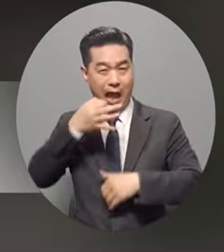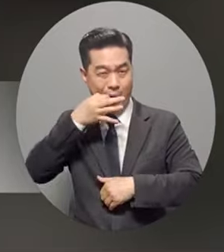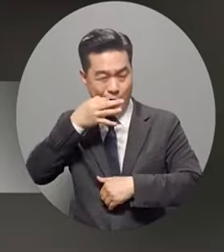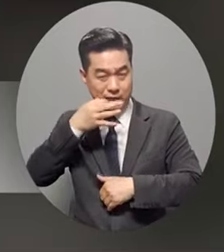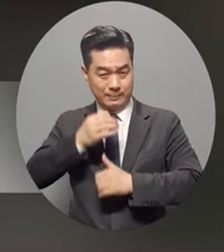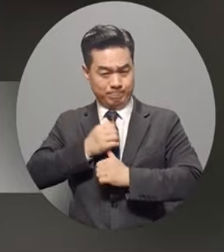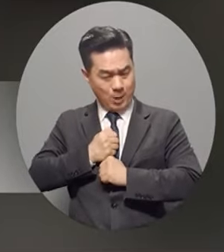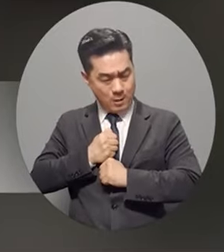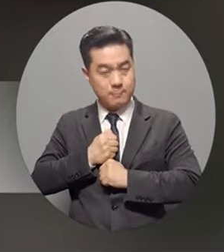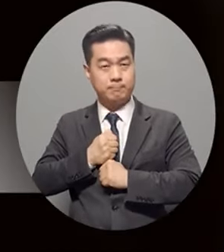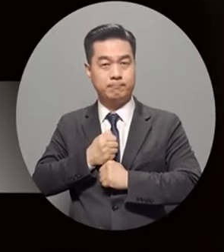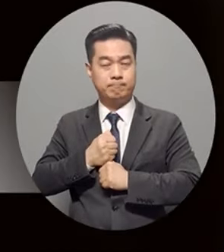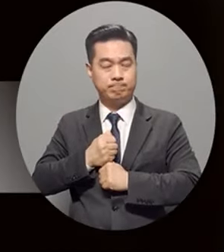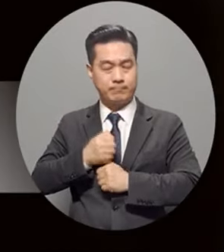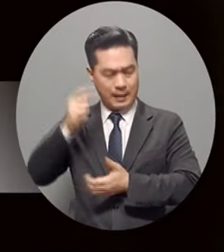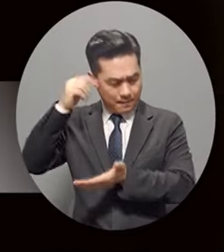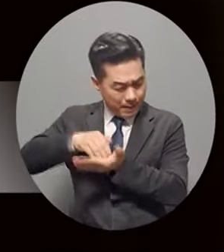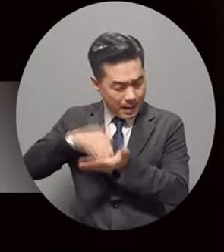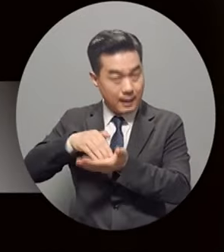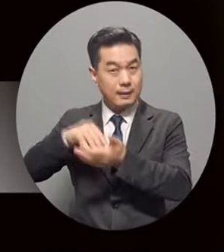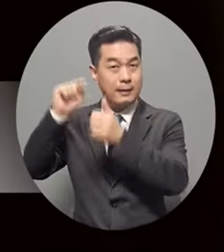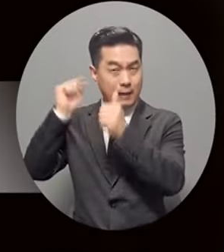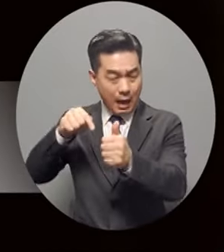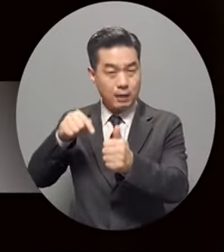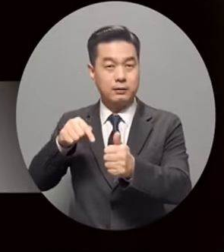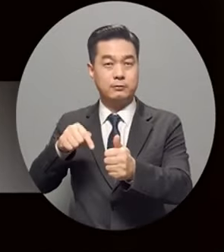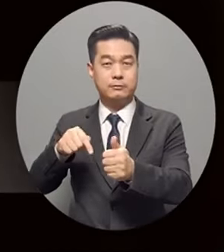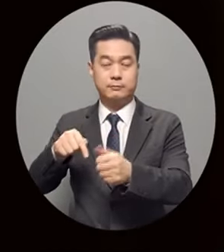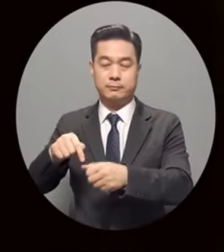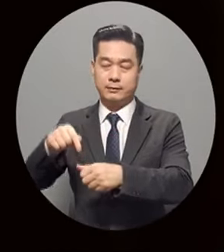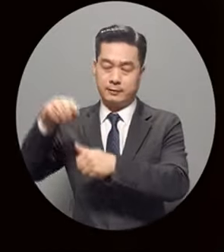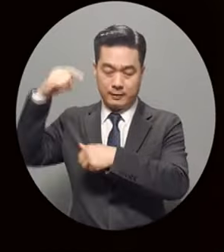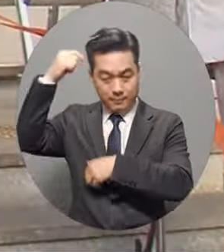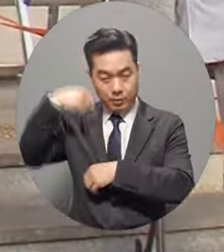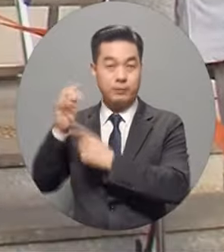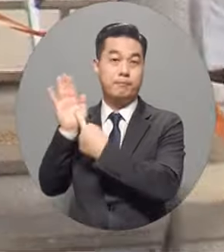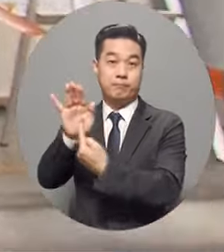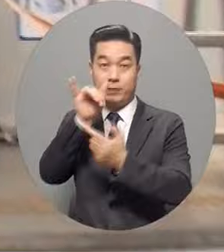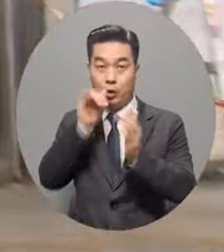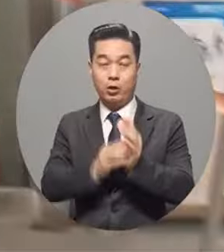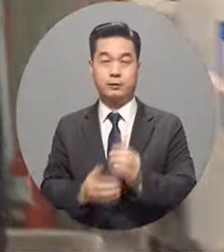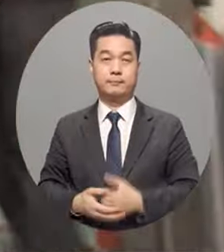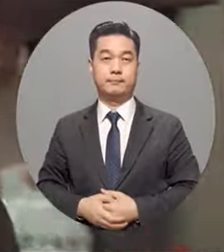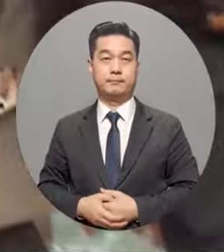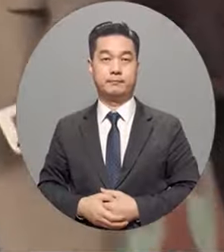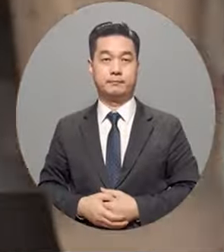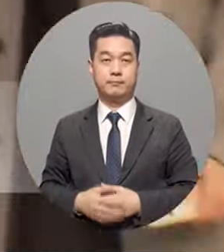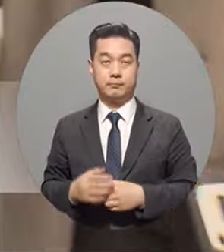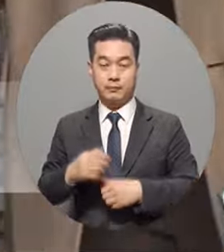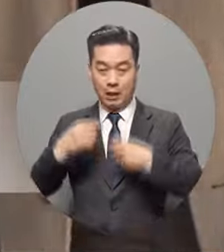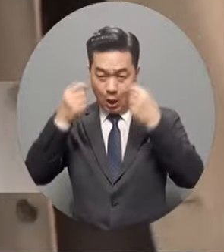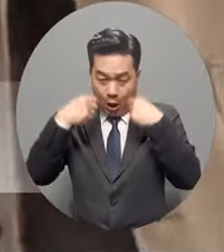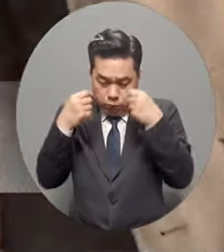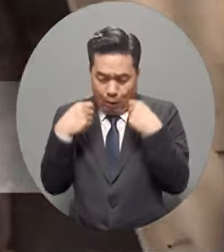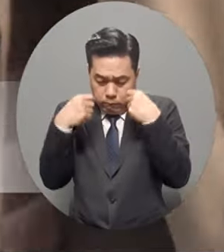뛰어넘었다며 인간의 탐욕을 경계하는 반면교사가 됐으면 좋겠다고 이례적으로 소회를 밝혔습니다.